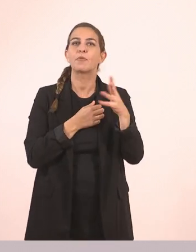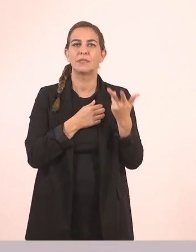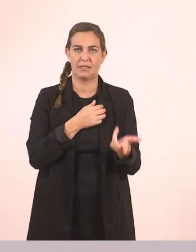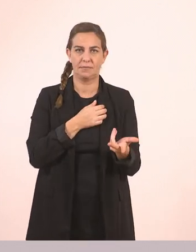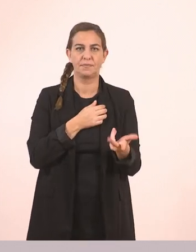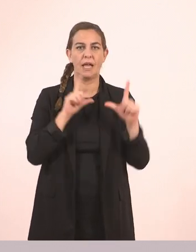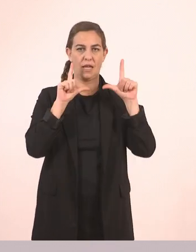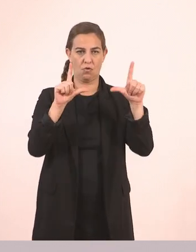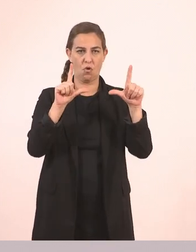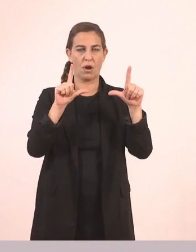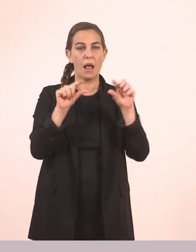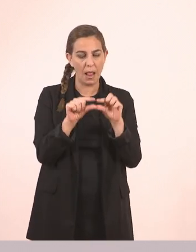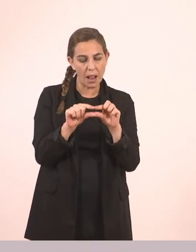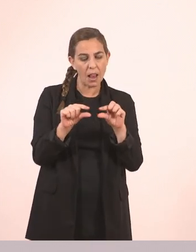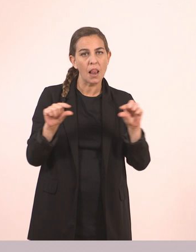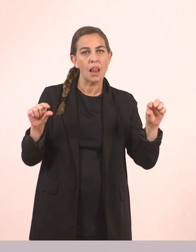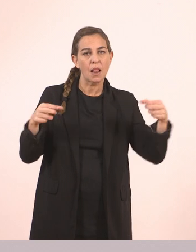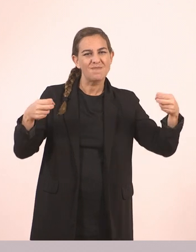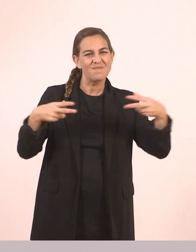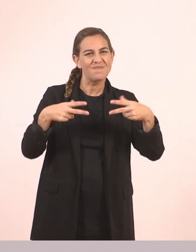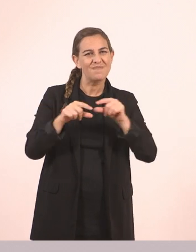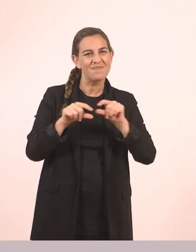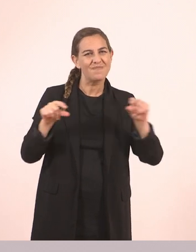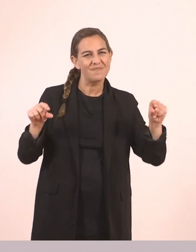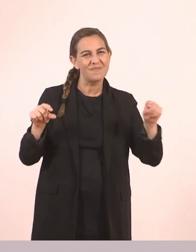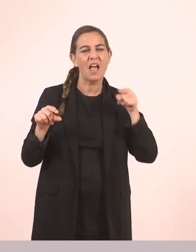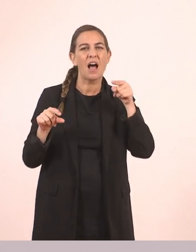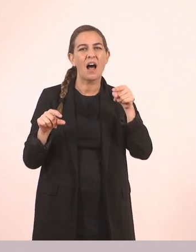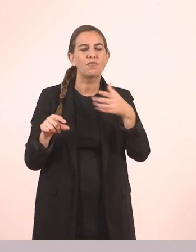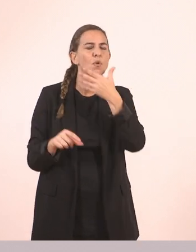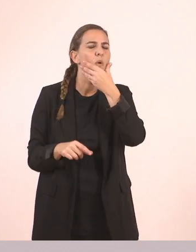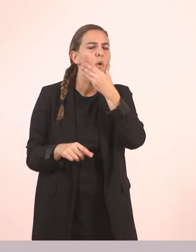βλέπουμε μία φράση από έναν πολύ όμορφο χριστουγεννιάτικο ύμνο,